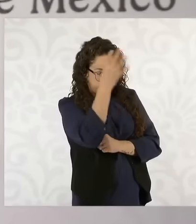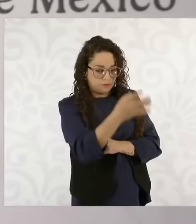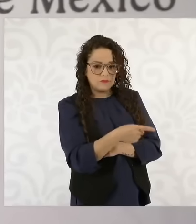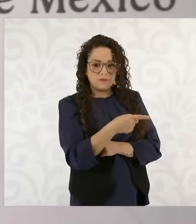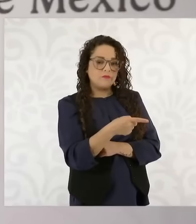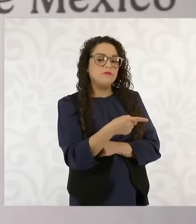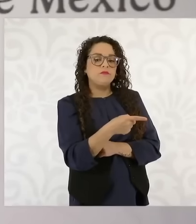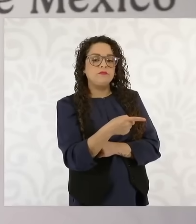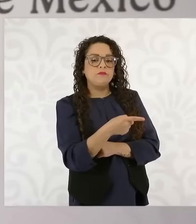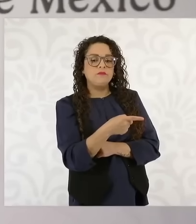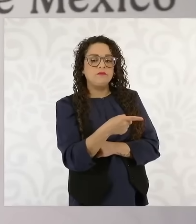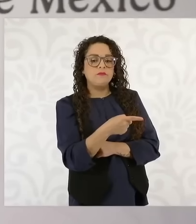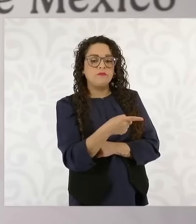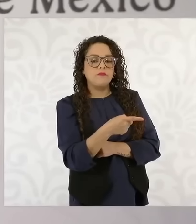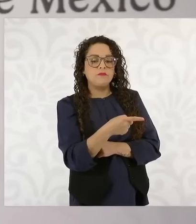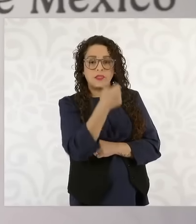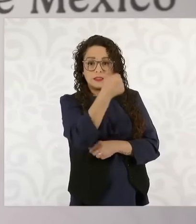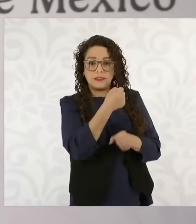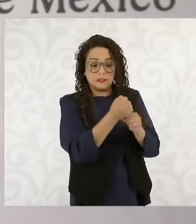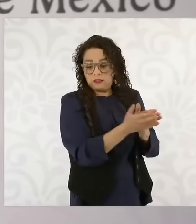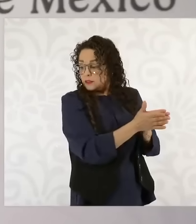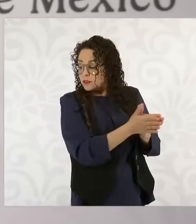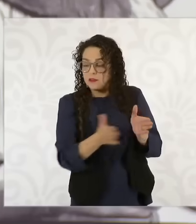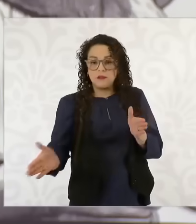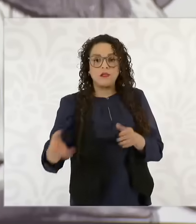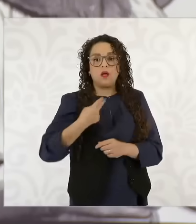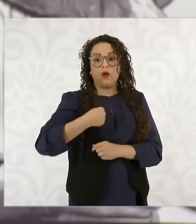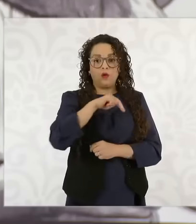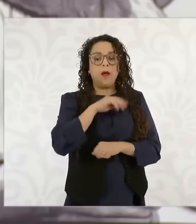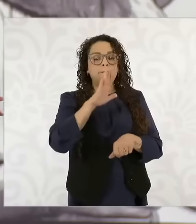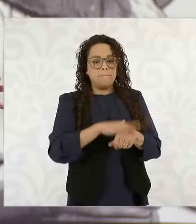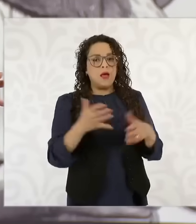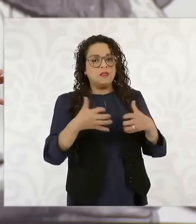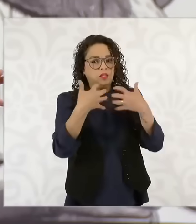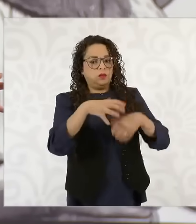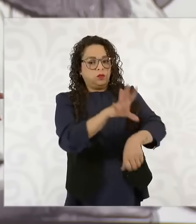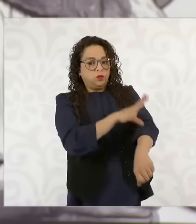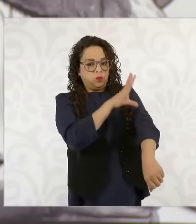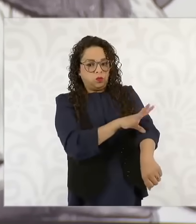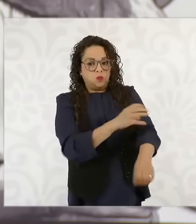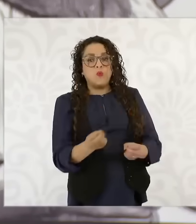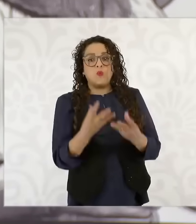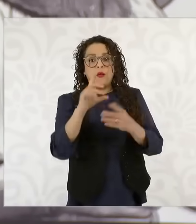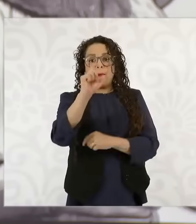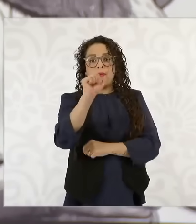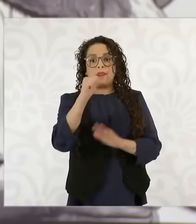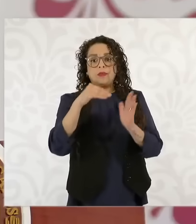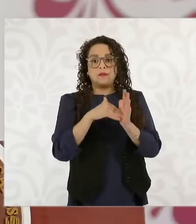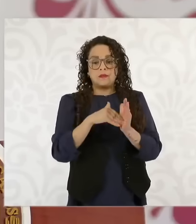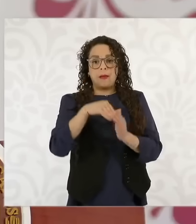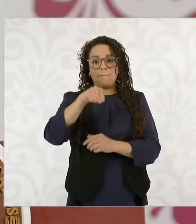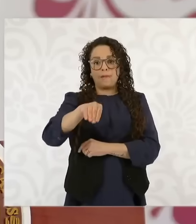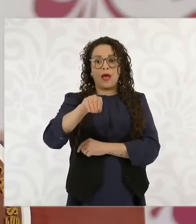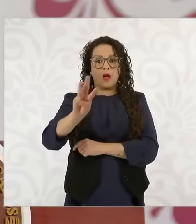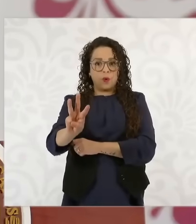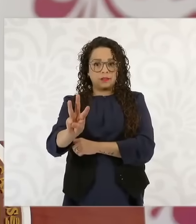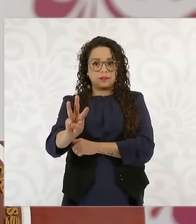es el del sexenio. Vamos a aumentar la capacidad de generación en 26,000 MW y la parte privada va